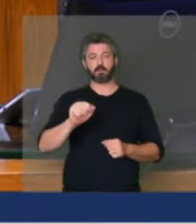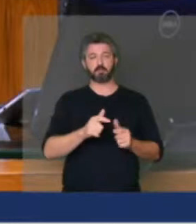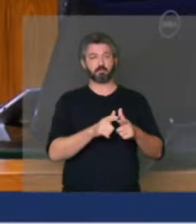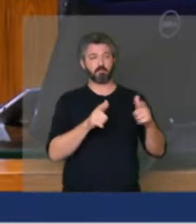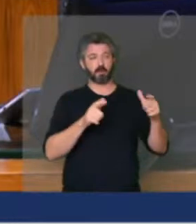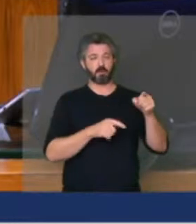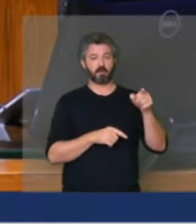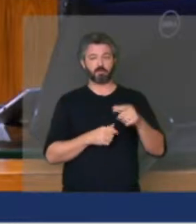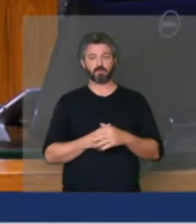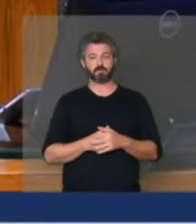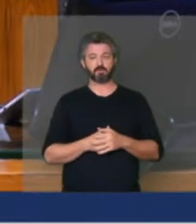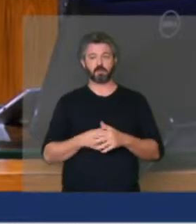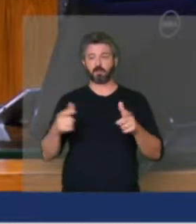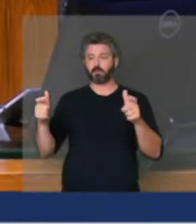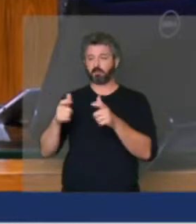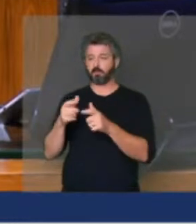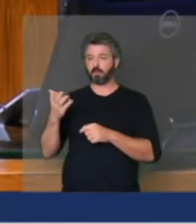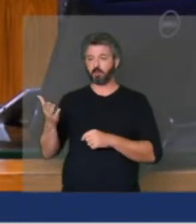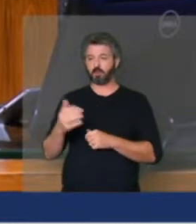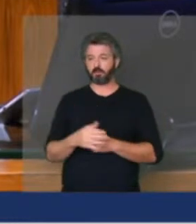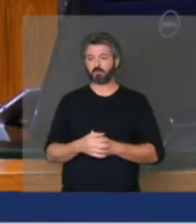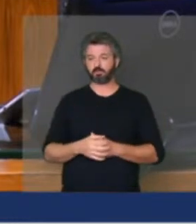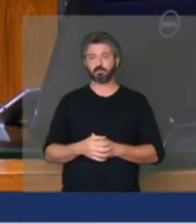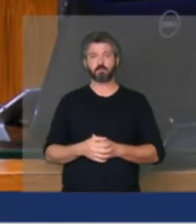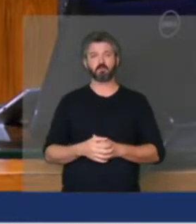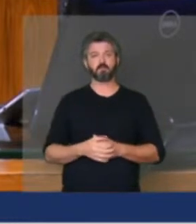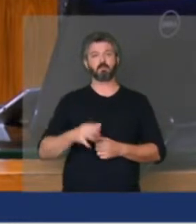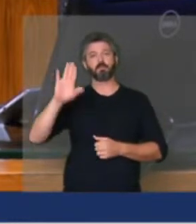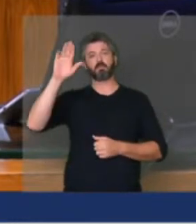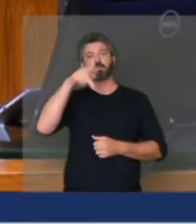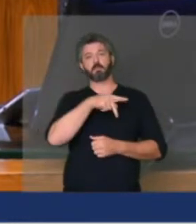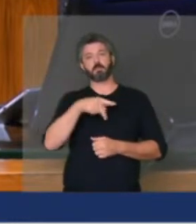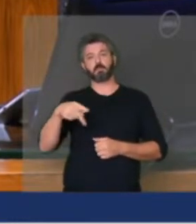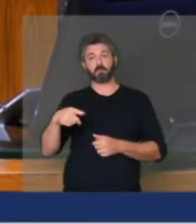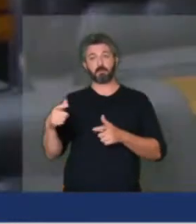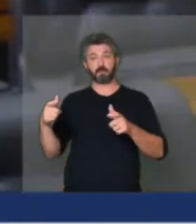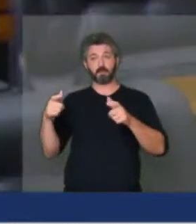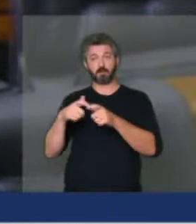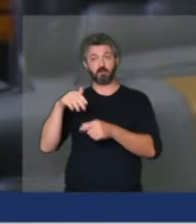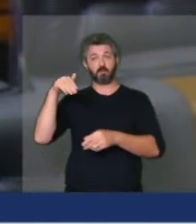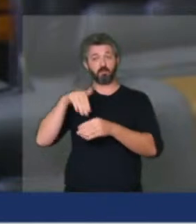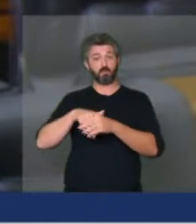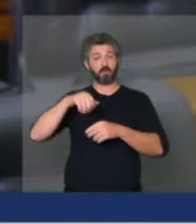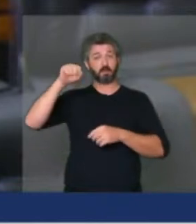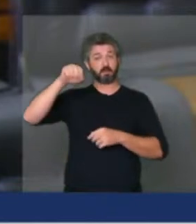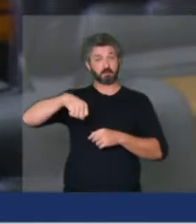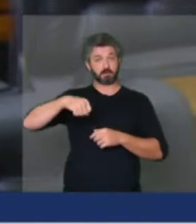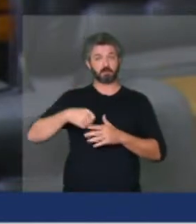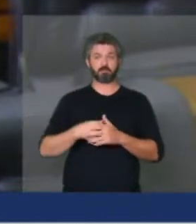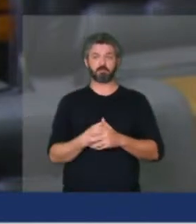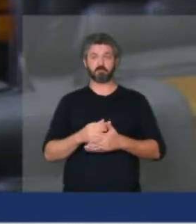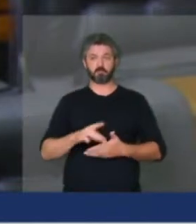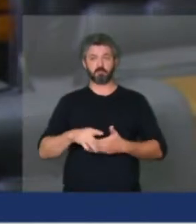SIM EU QUERIA USAR O TEMPO DE LÍDER MAS VOU ATENDER AO APELO DE V.EXA., COMO EU ESTOU DE FORMA MUITO DISCIPLINADA